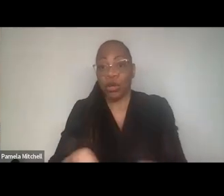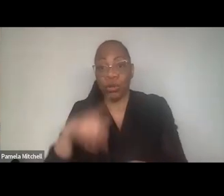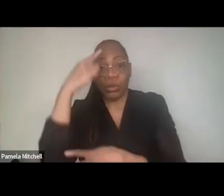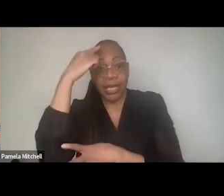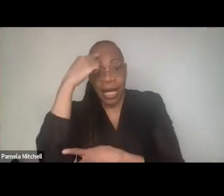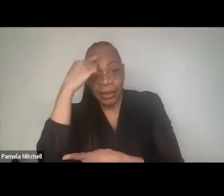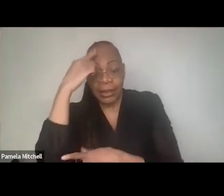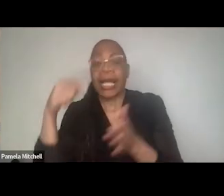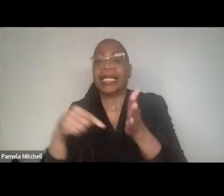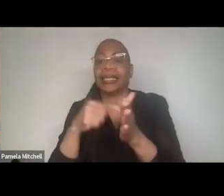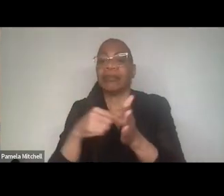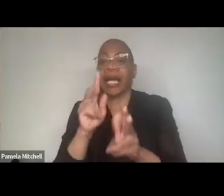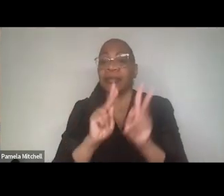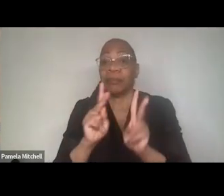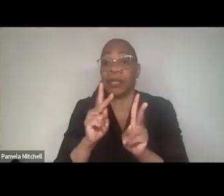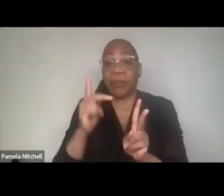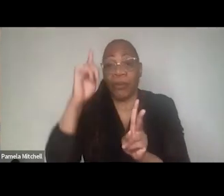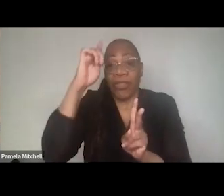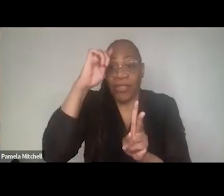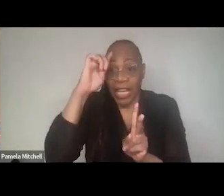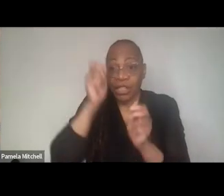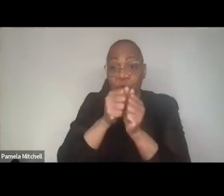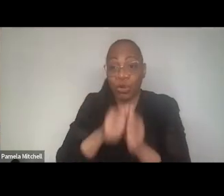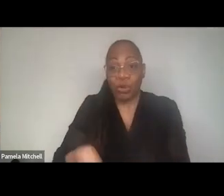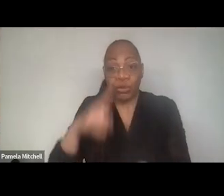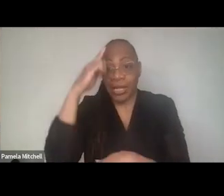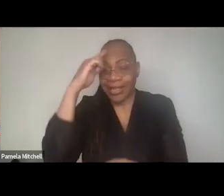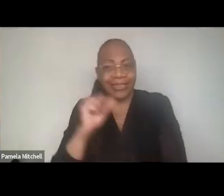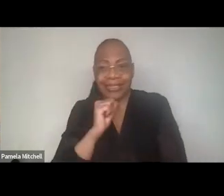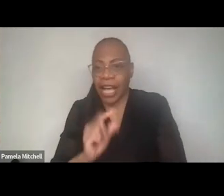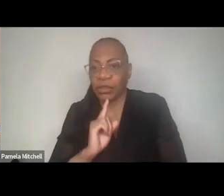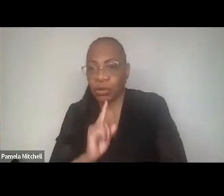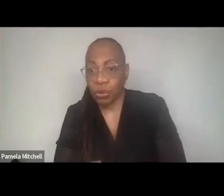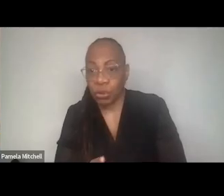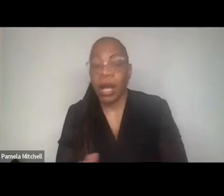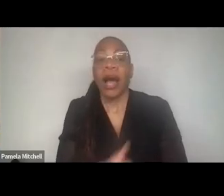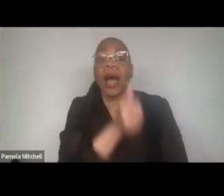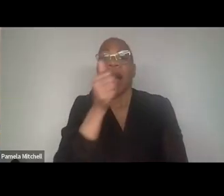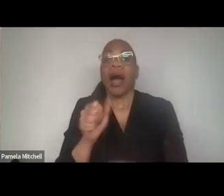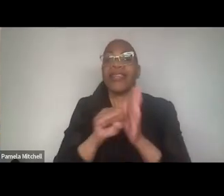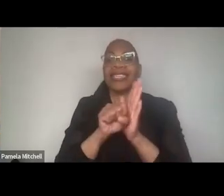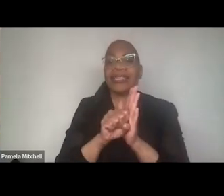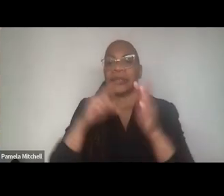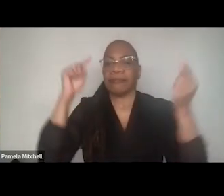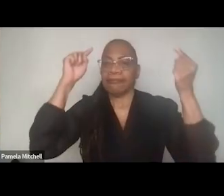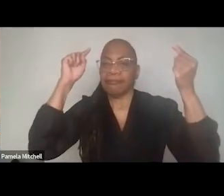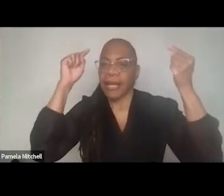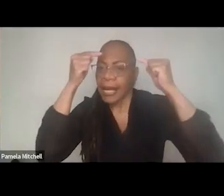de que es necesario perder el conocimiento, y no es así. Otros síntomas físicos son dolor de cabeza, tal vez mareos o visión borrosa,